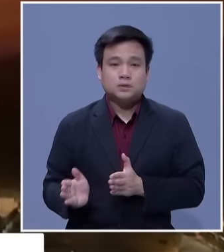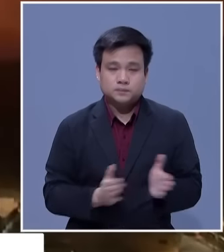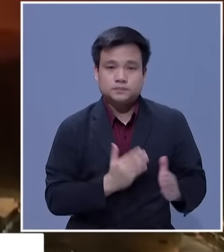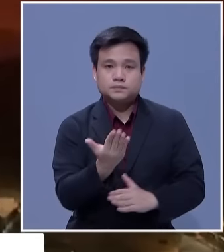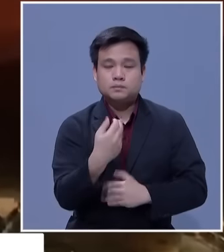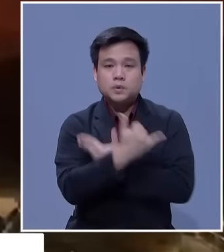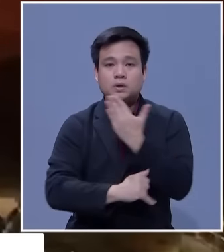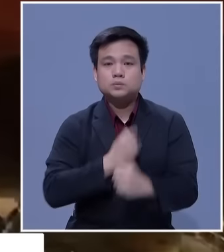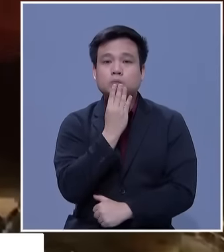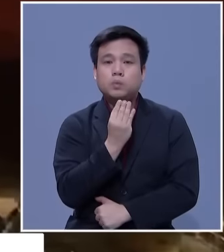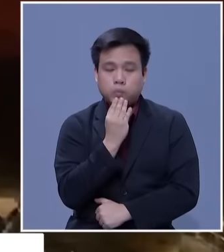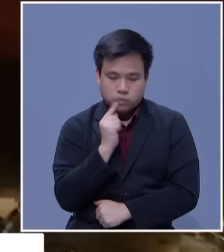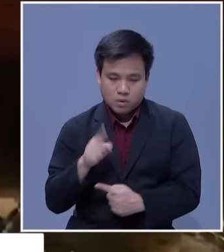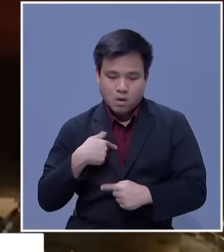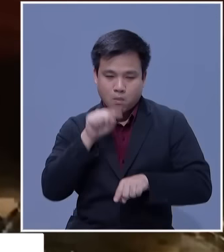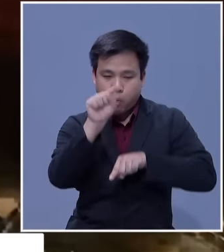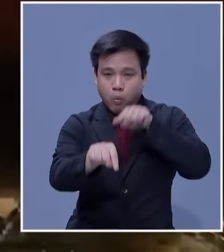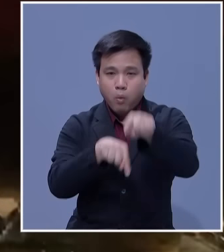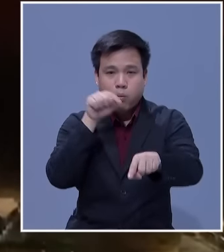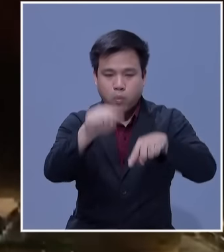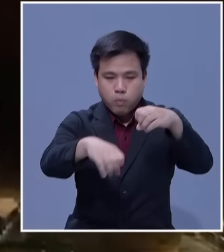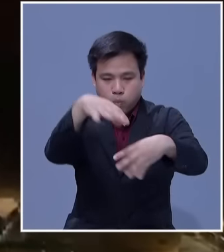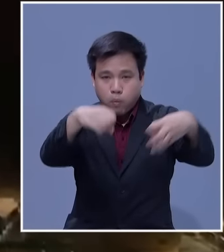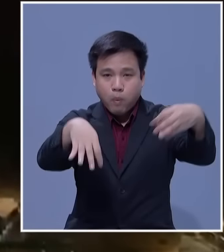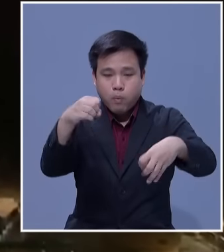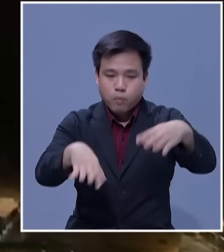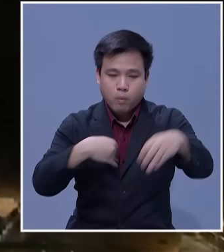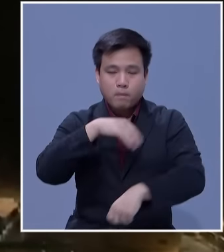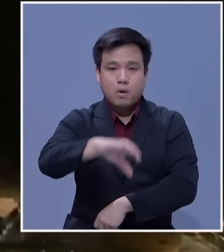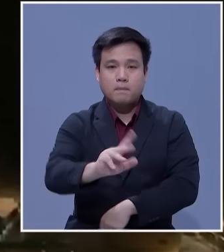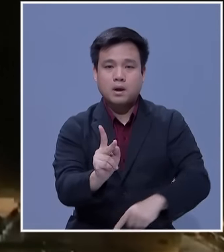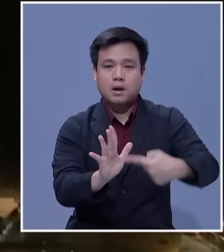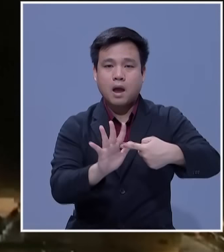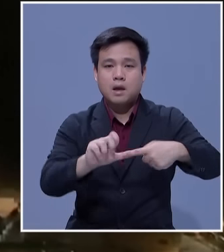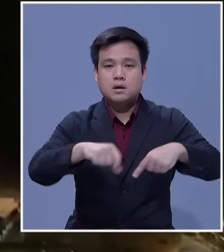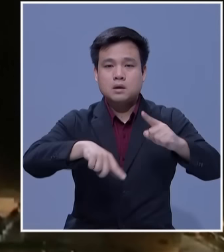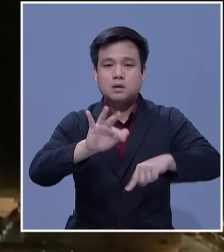โจมตีสิวนกาซ่าอย่างต่อเนื่องเลยนะนะคะใน วันเสาร์ที่ผ่านมาโดยทางโรงพยาบาลต่างๆ